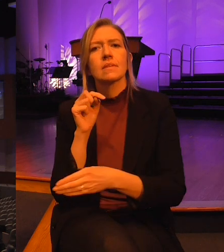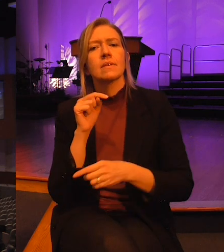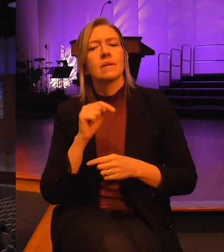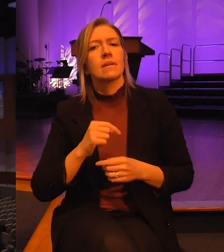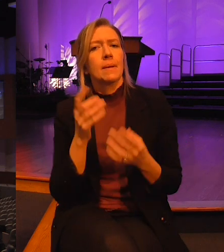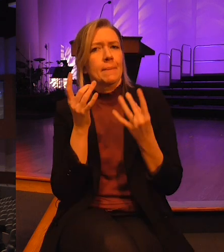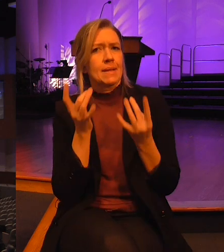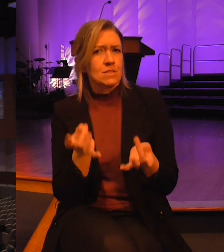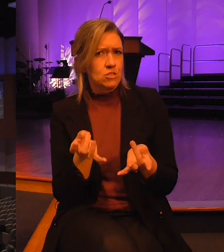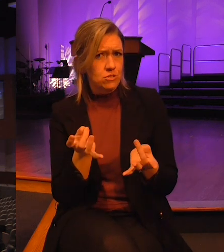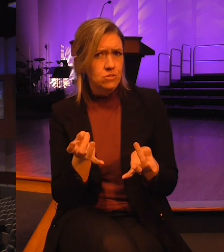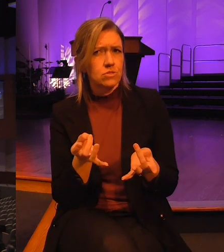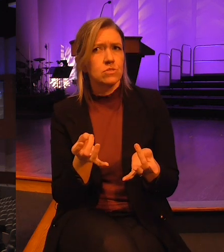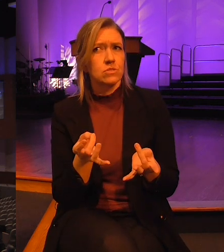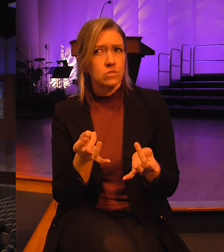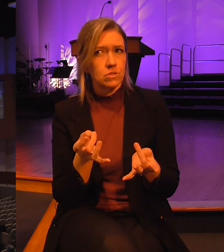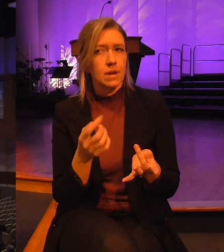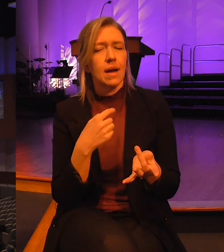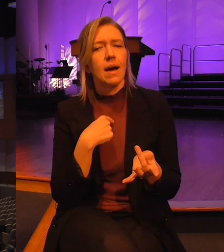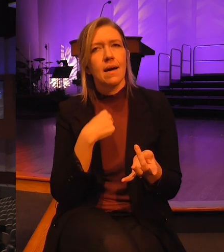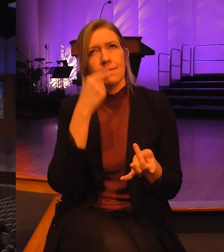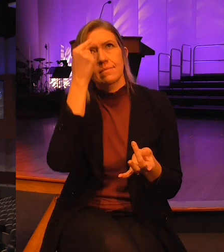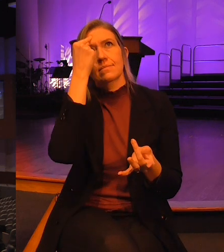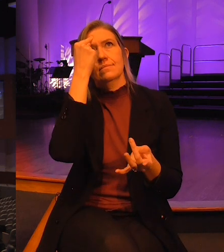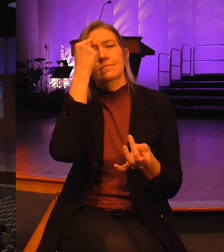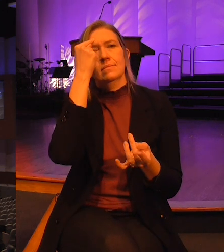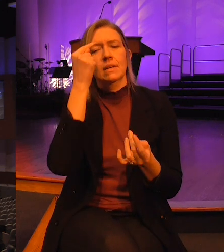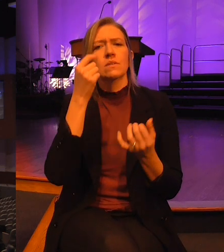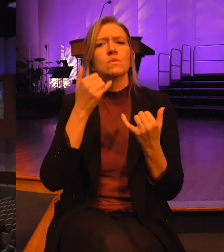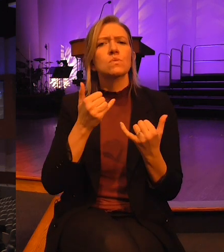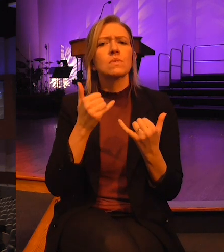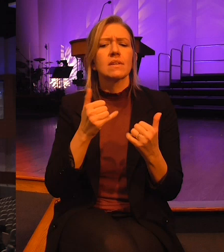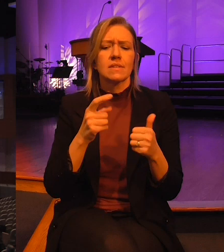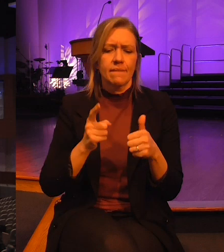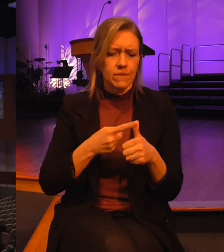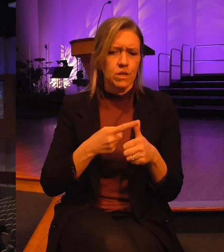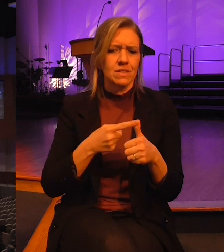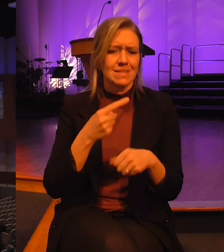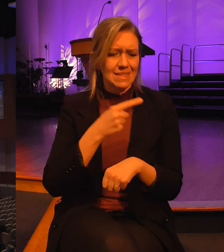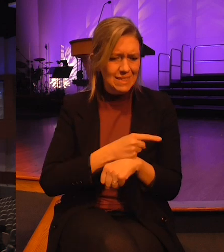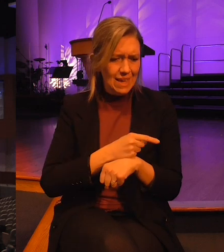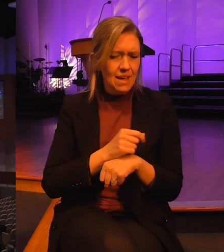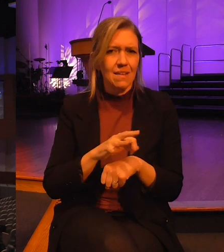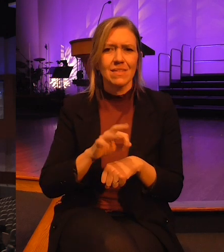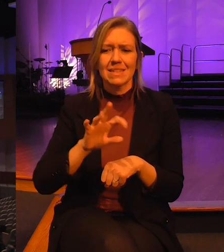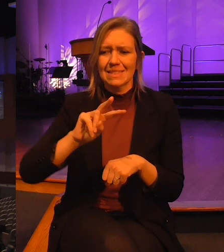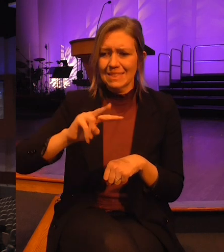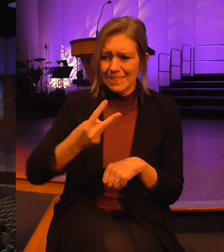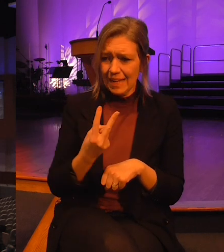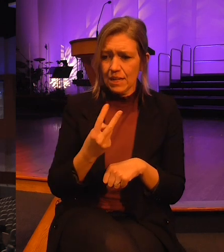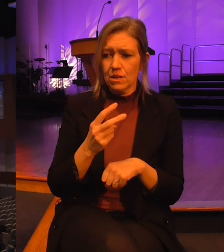que se me ocurrió hoy es el primer día del segundo cuarto del siglo XXI. ¿A qué